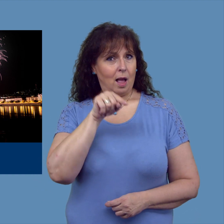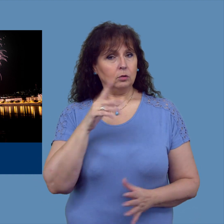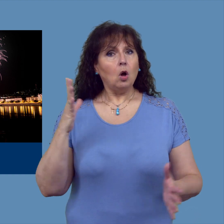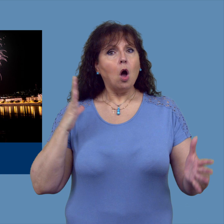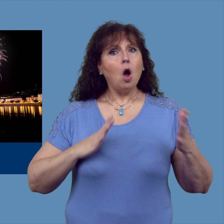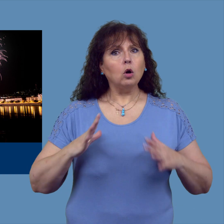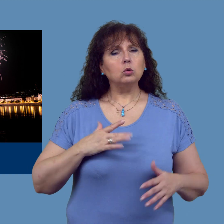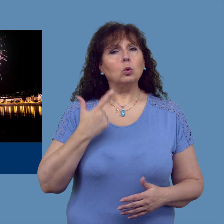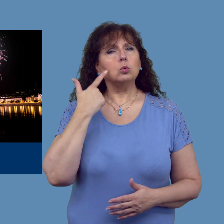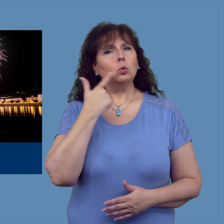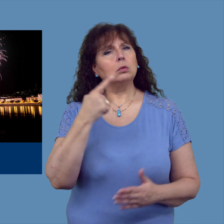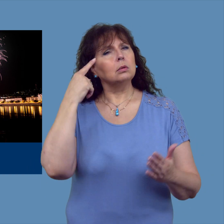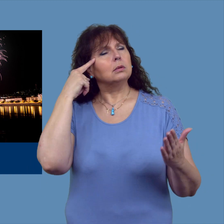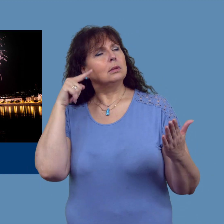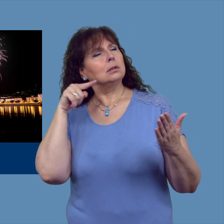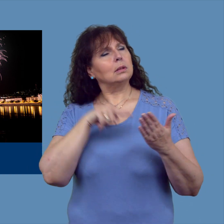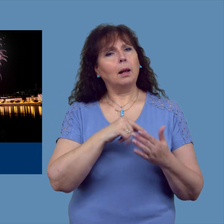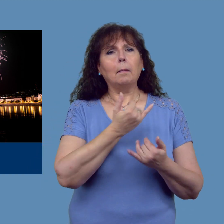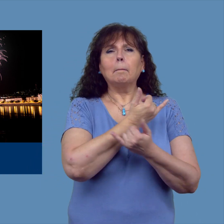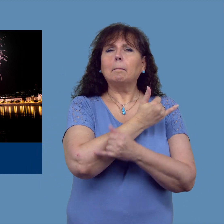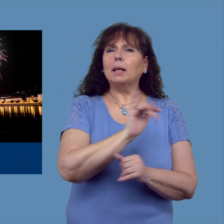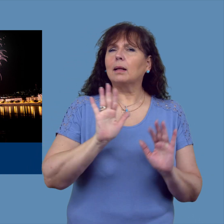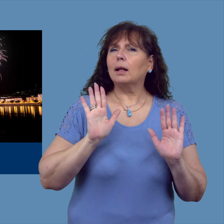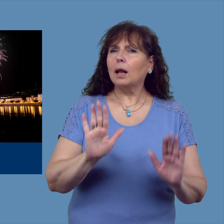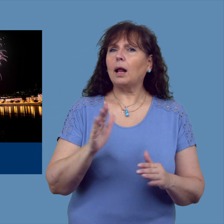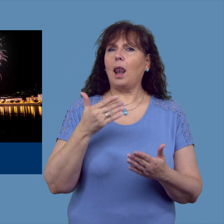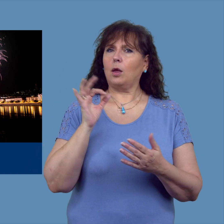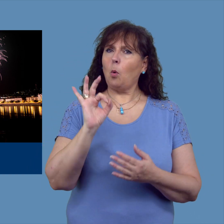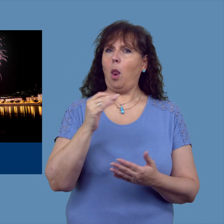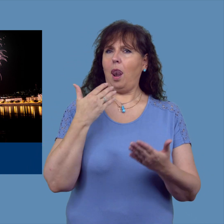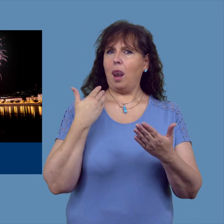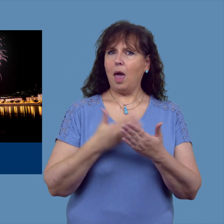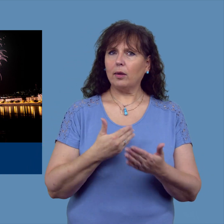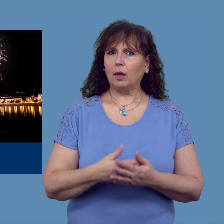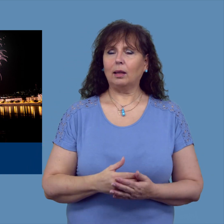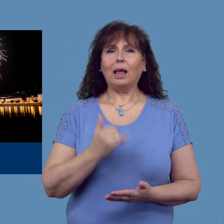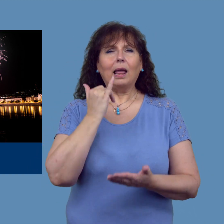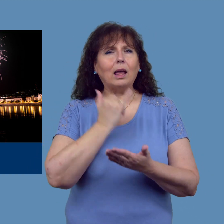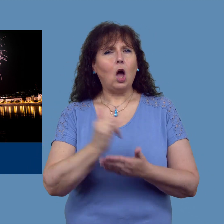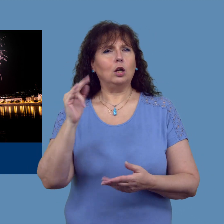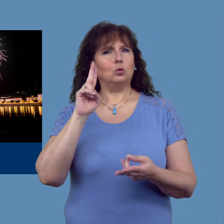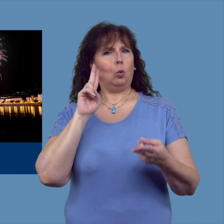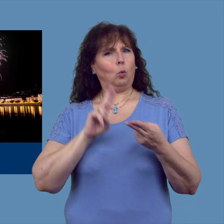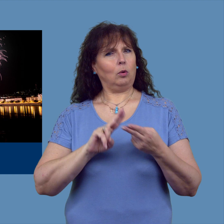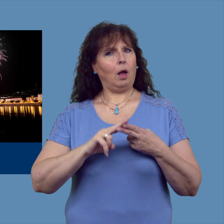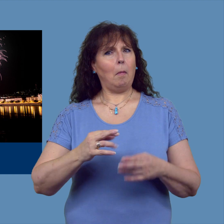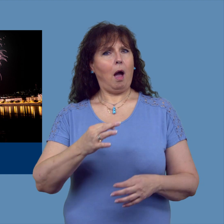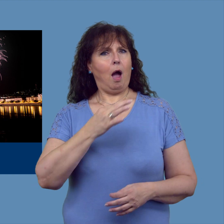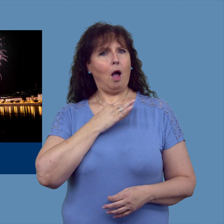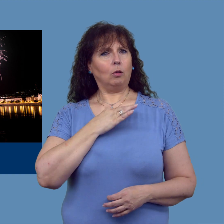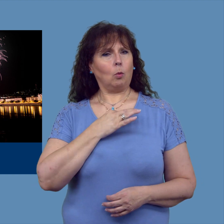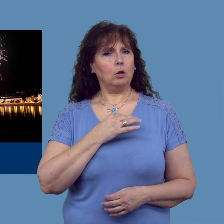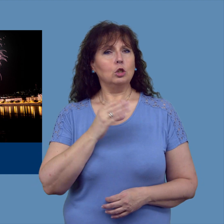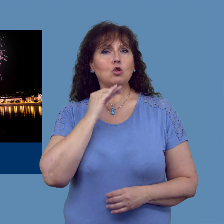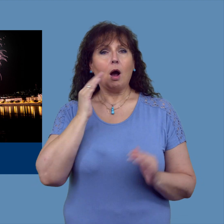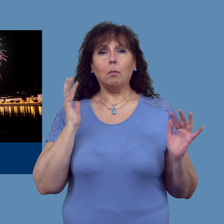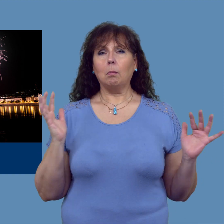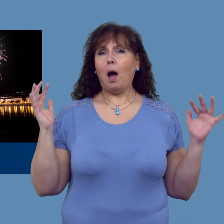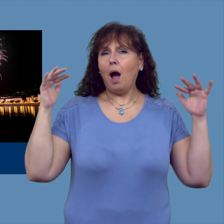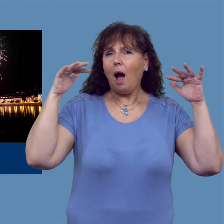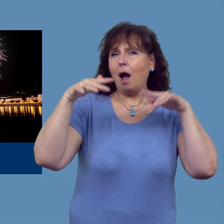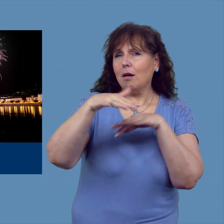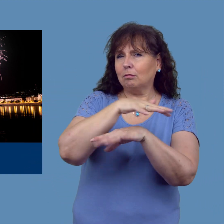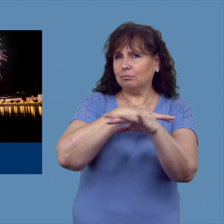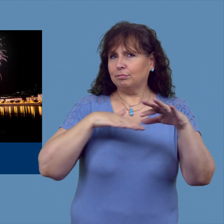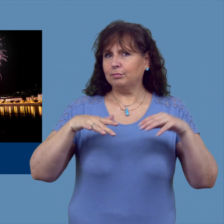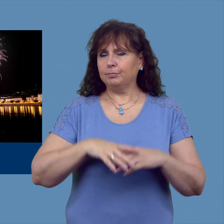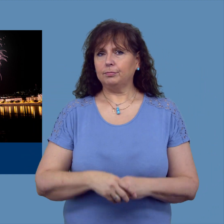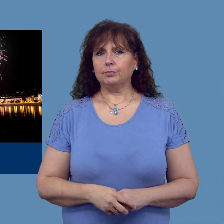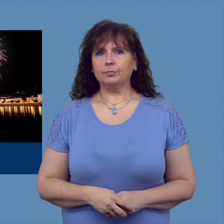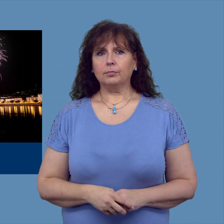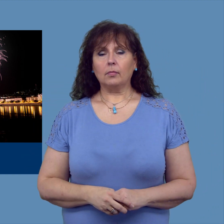hogy az ünnepi eseményekkel igazi fesztiválhangulatot kívánnak teremteni, sok százezer résztvevővel.